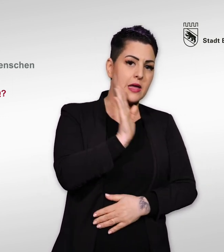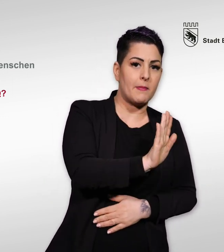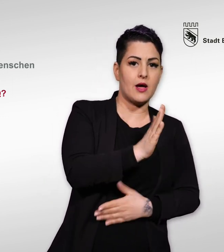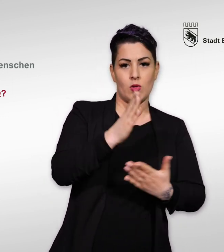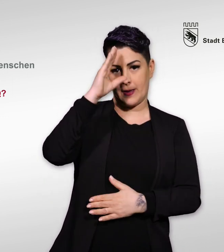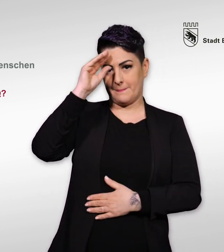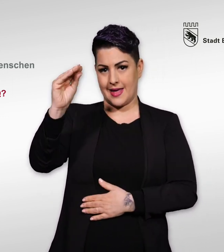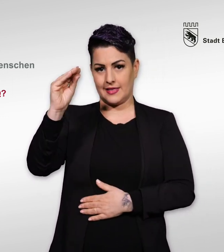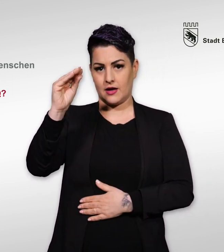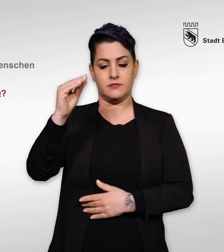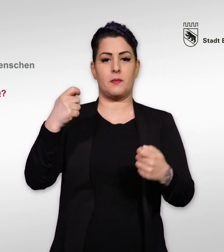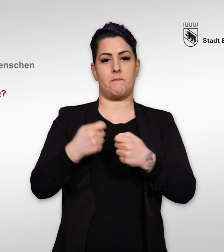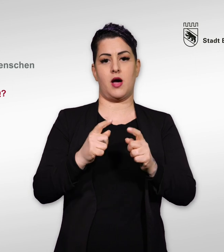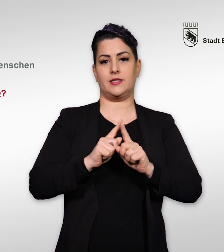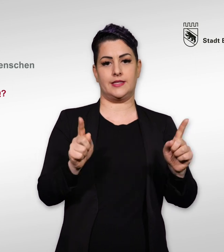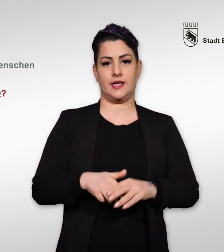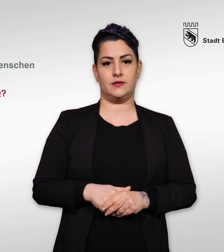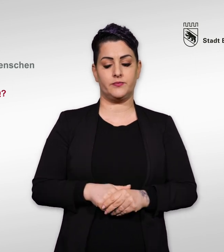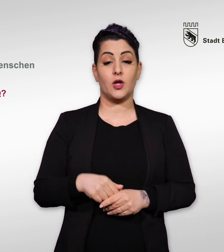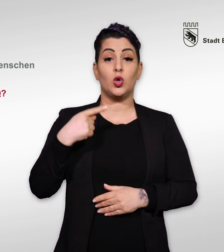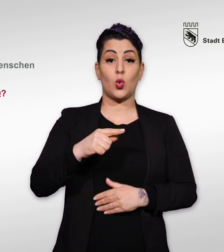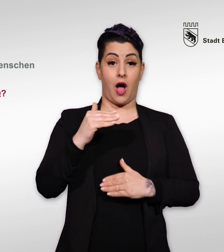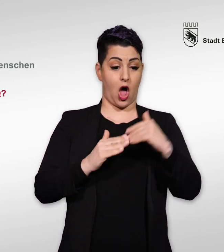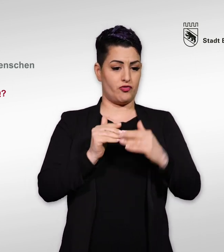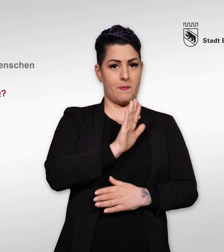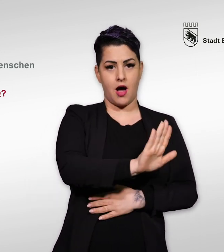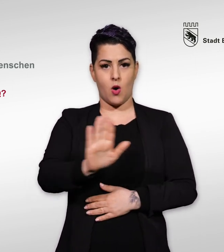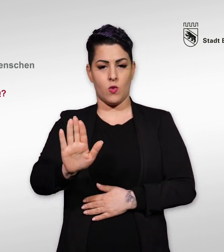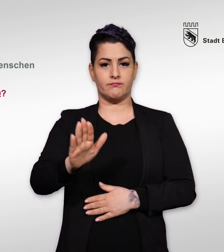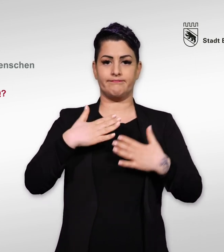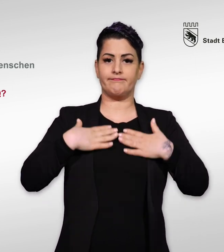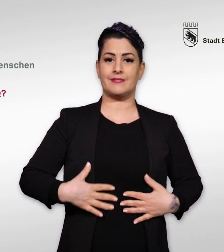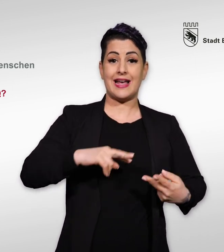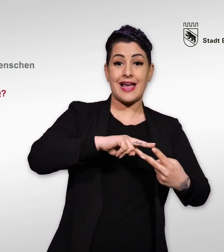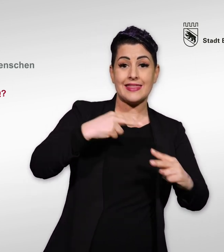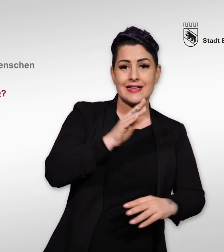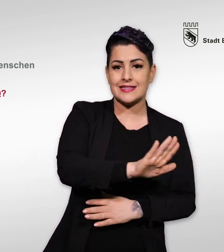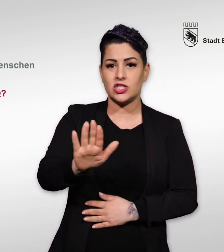ihrer genetischen, hormonellen und/oder anatomischen Konstitution